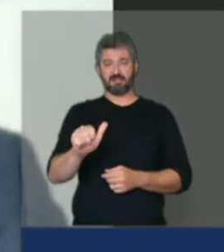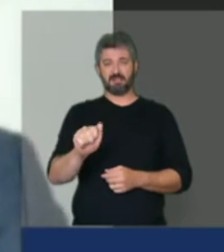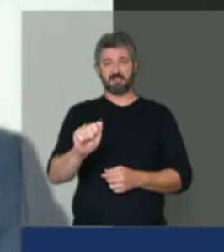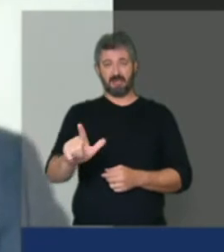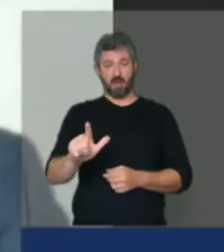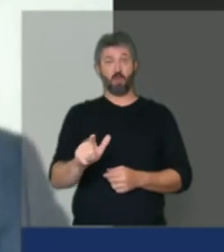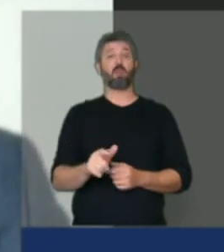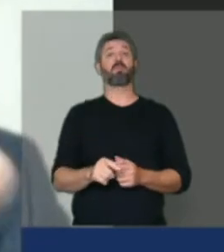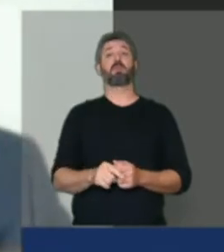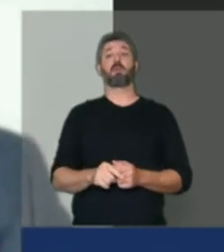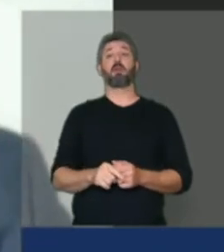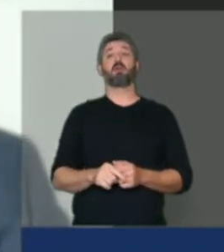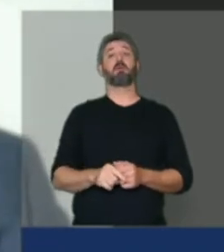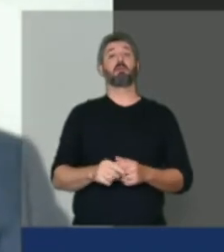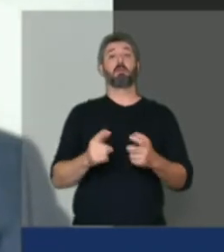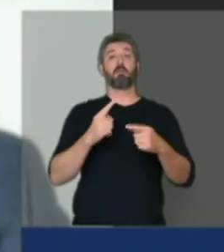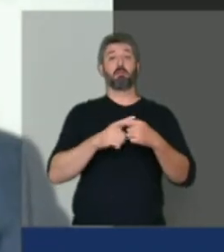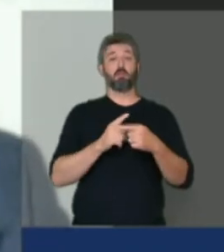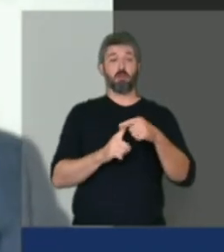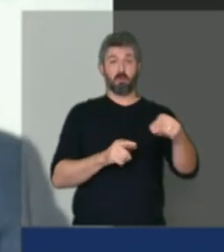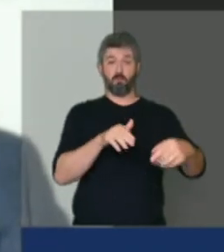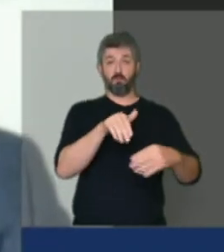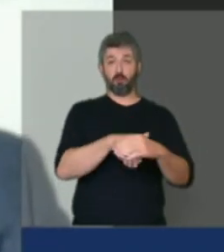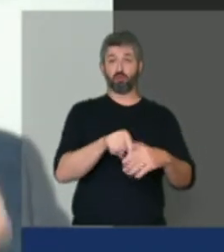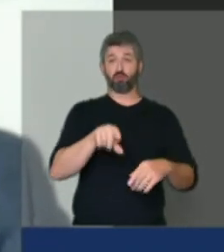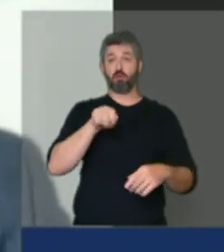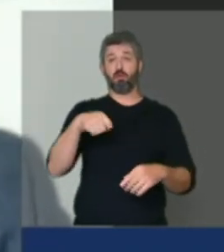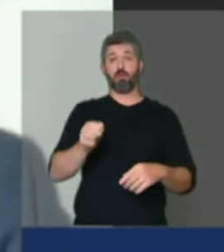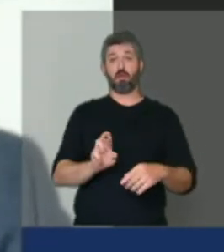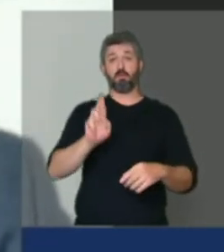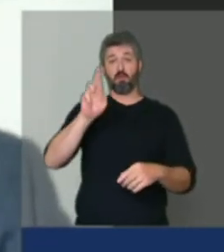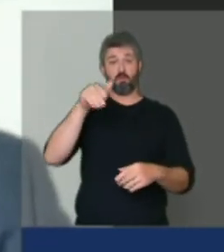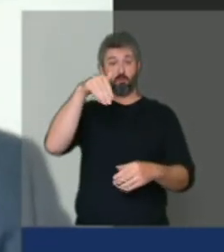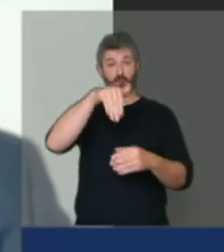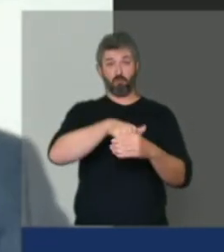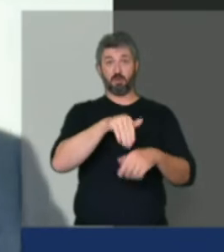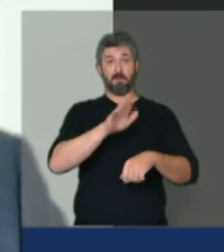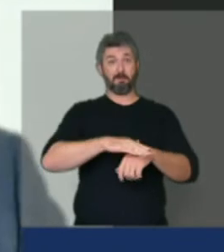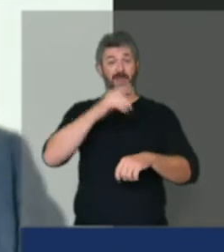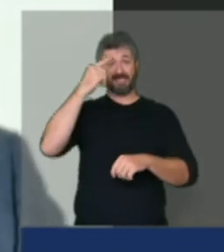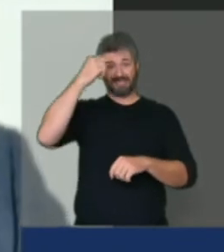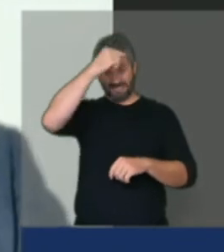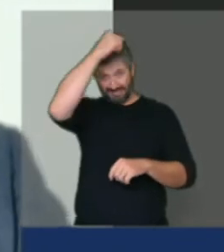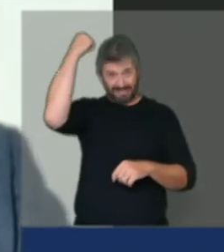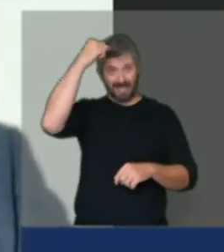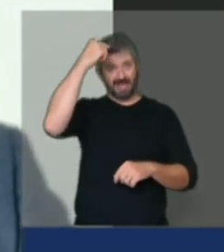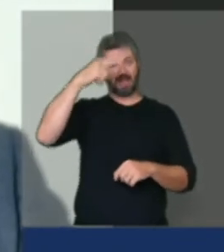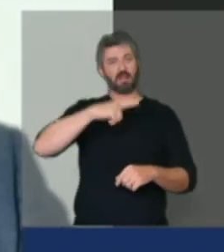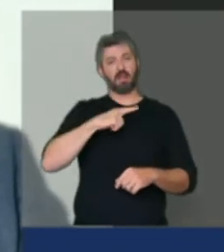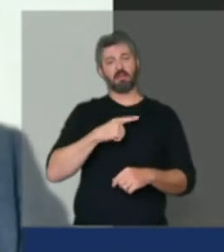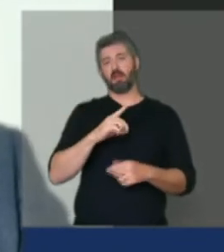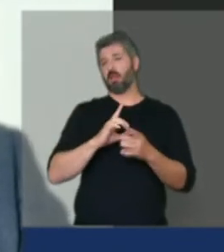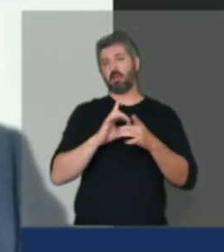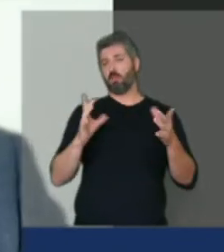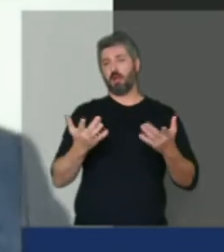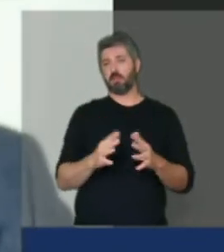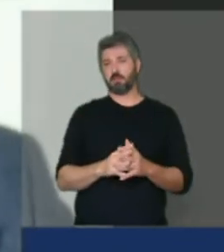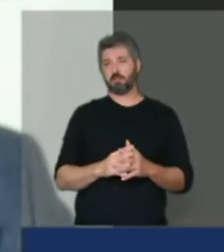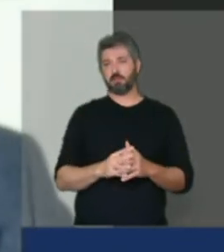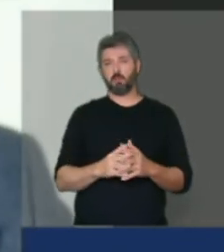É UMA DAS COISAS MAIS SAGRADAS QUE SE TEM NA NACIONAL QUANDO... COM OS REPRESENTANTES, ENTÃO O VOTO DEMOCRACIA. ORA, O VOTO